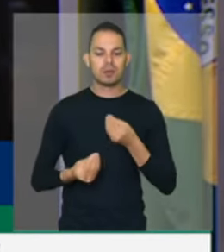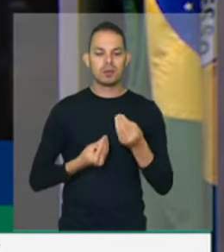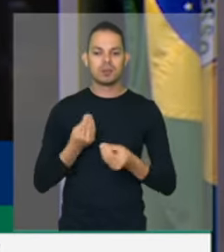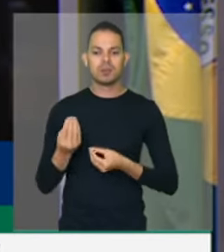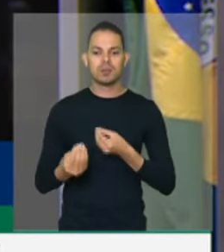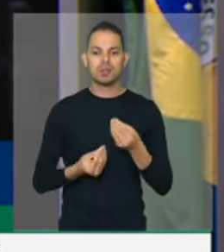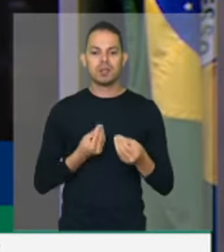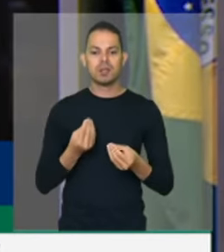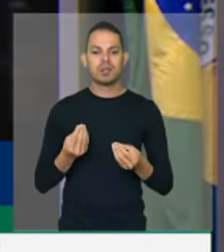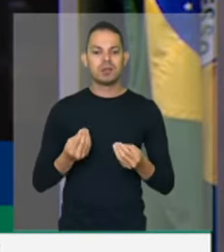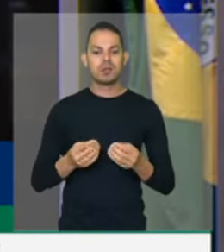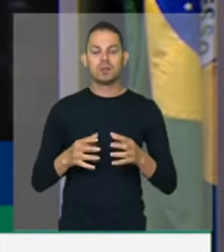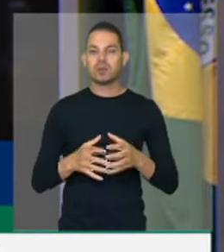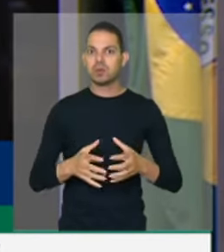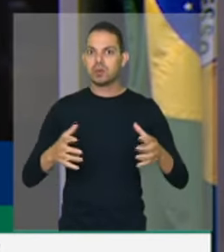MOSTRANDO AO POVO BRASILEIRO O NOSSO COMPROMISSO COM O